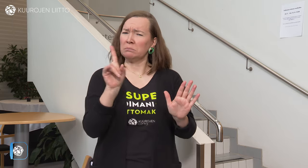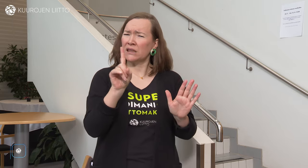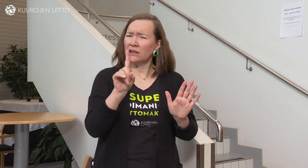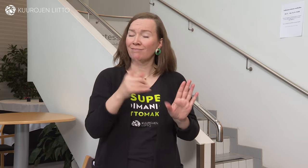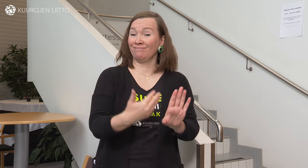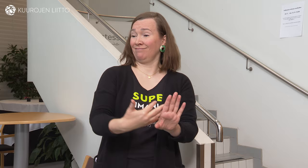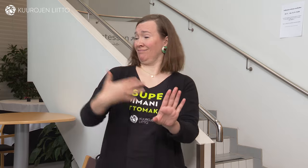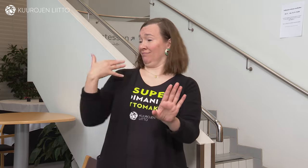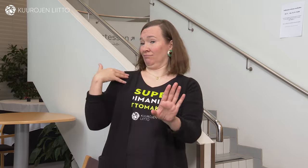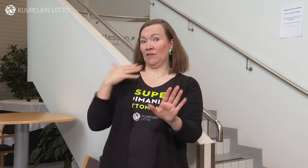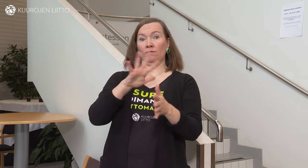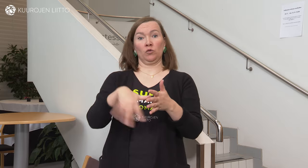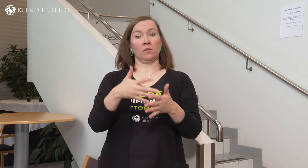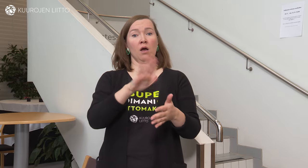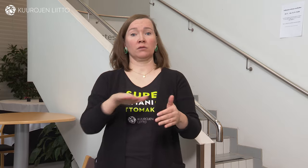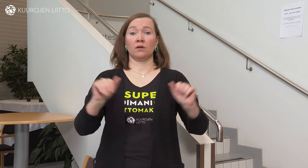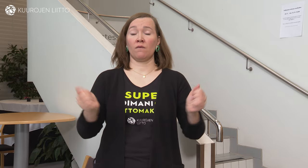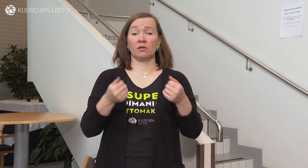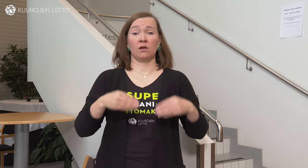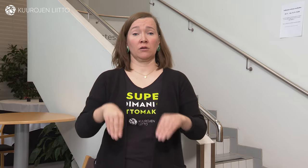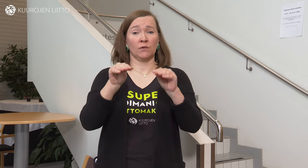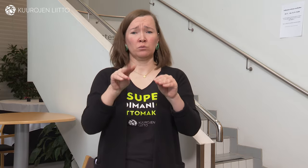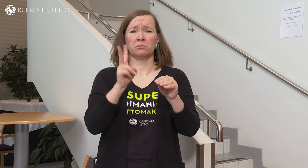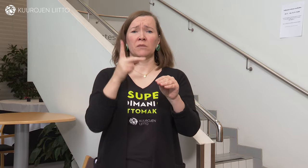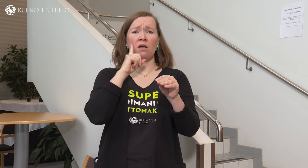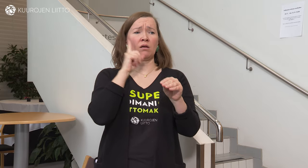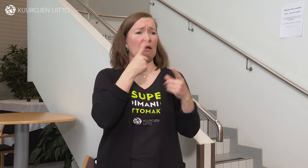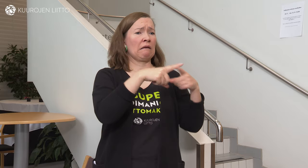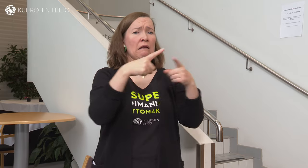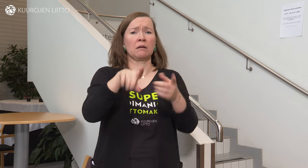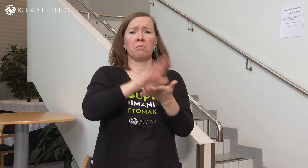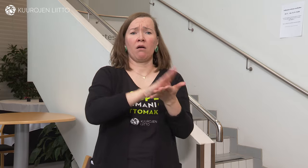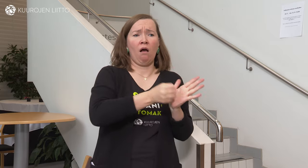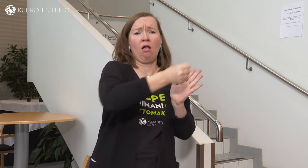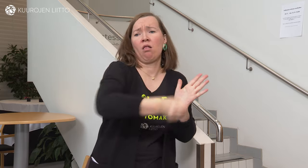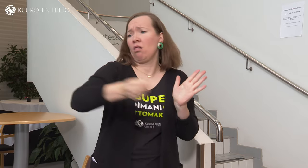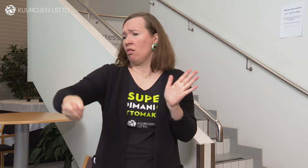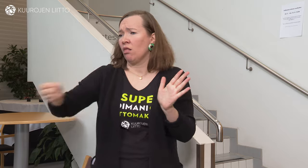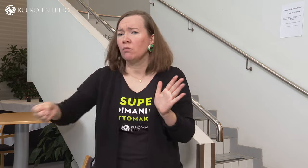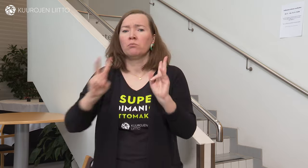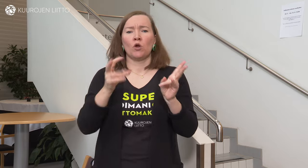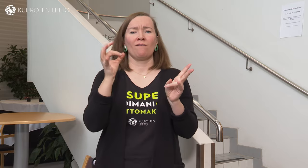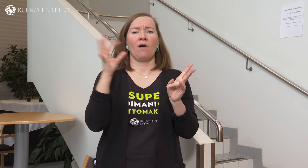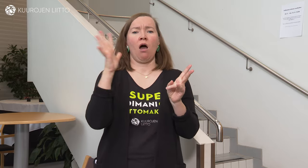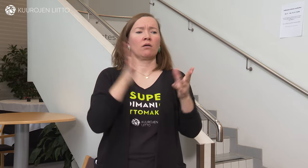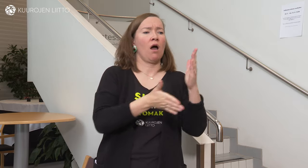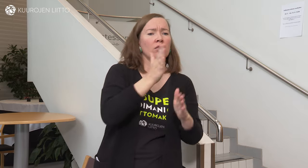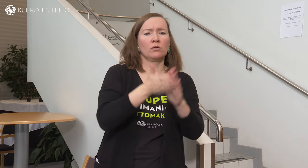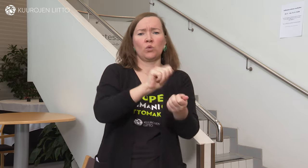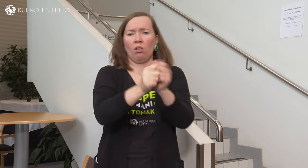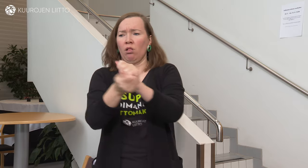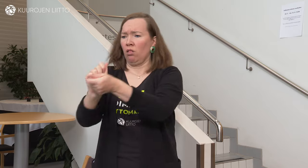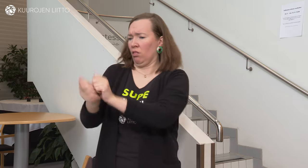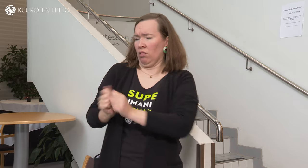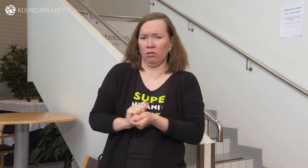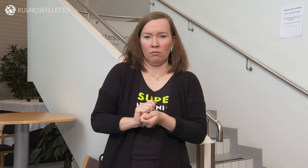Vuosien ajan viittomakielisten lasten varhaiskasvatus on toteutettu väliaikaisilla ratkaisuilla.